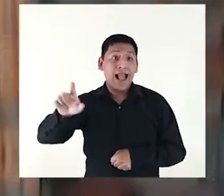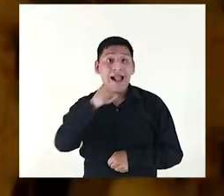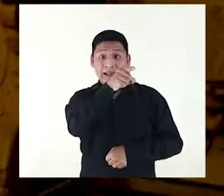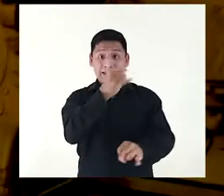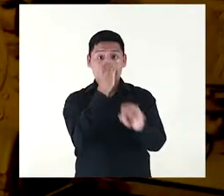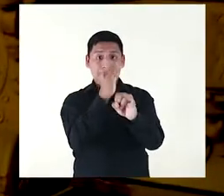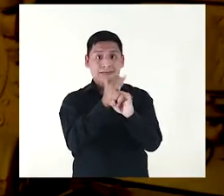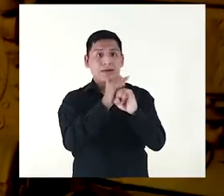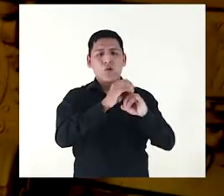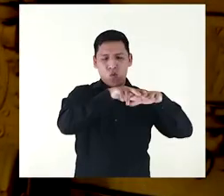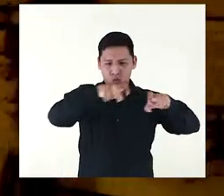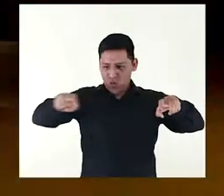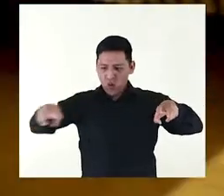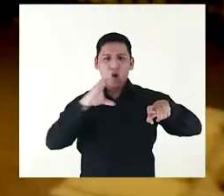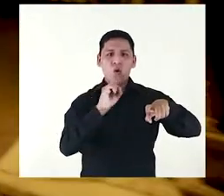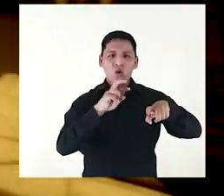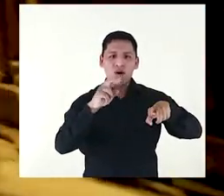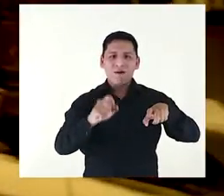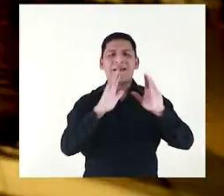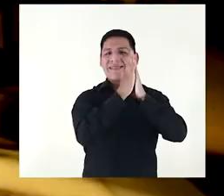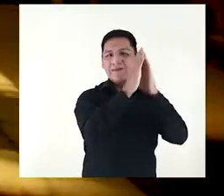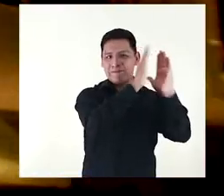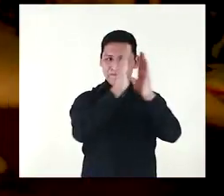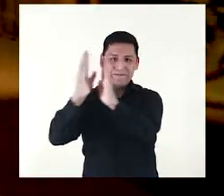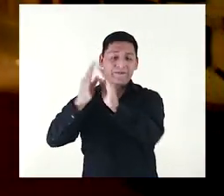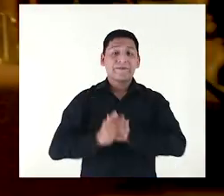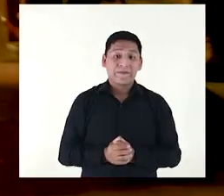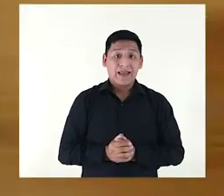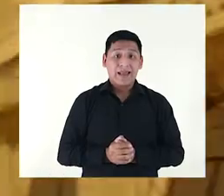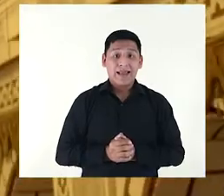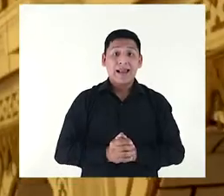La iglesia tiene un coro alto con sillería y facistol para los libros corales. La nave tiene